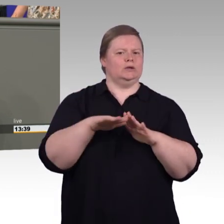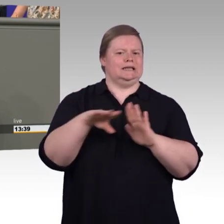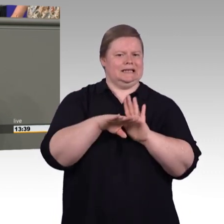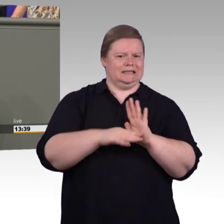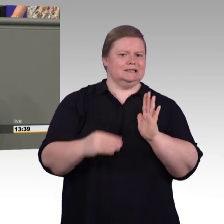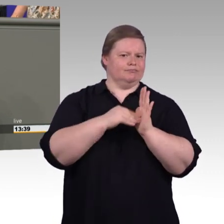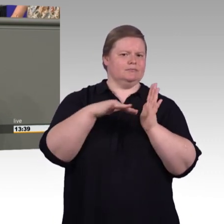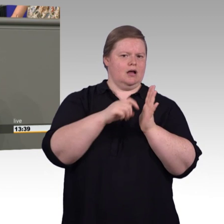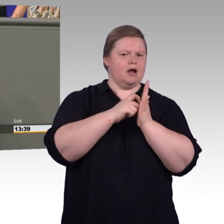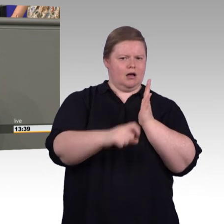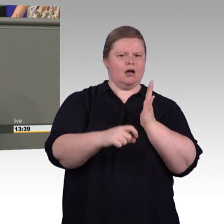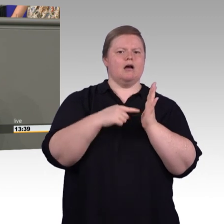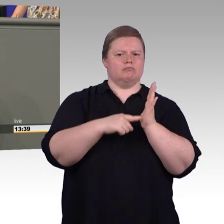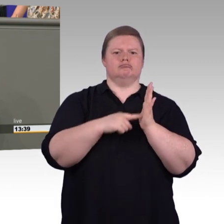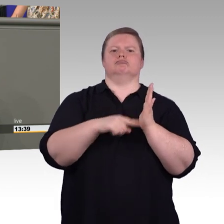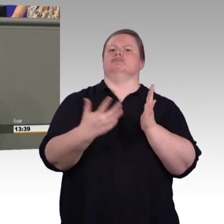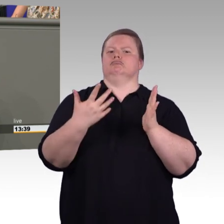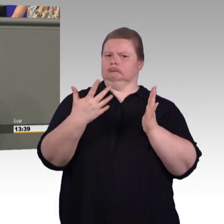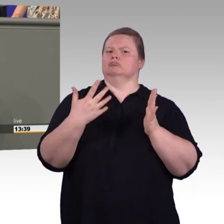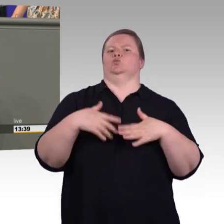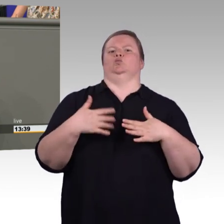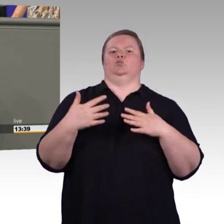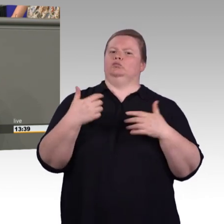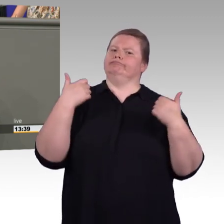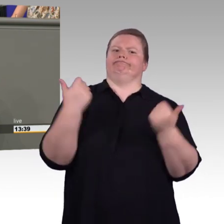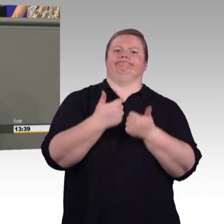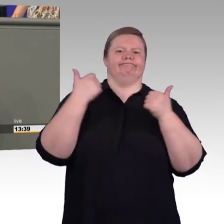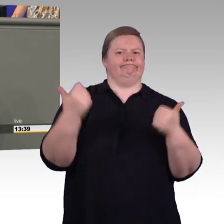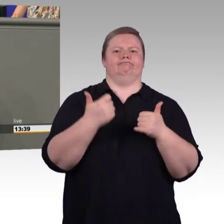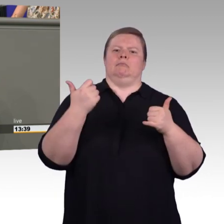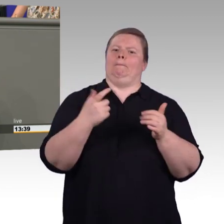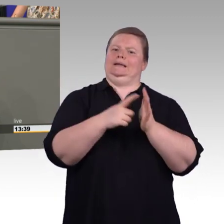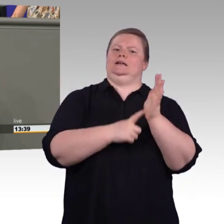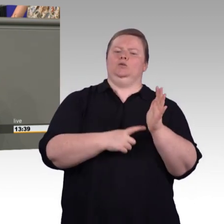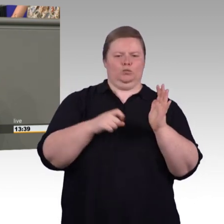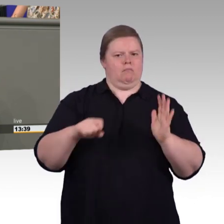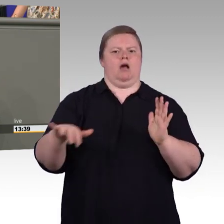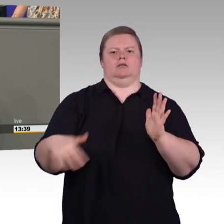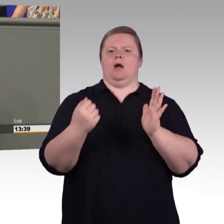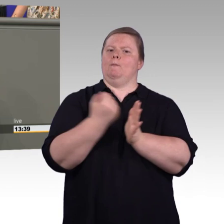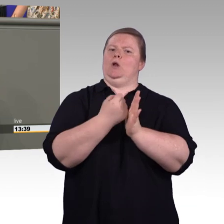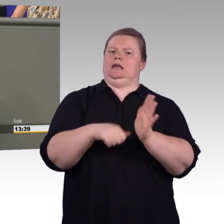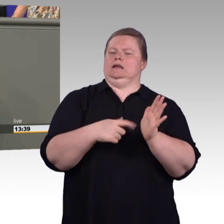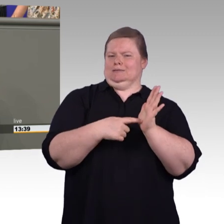Als im Jahr 1948/49 das Grundgesetz verabschiedet worden ist, ja, da sind in den Schulen in Deutschland